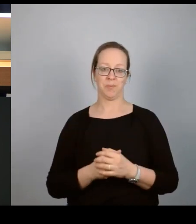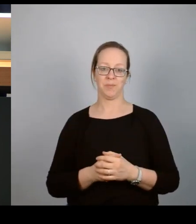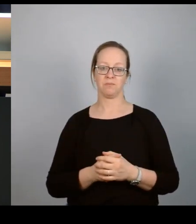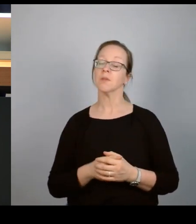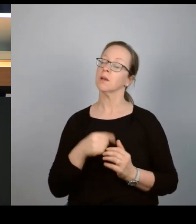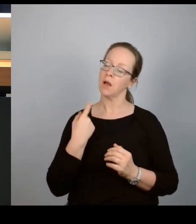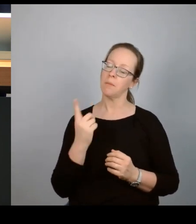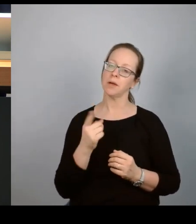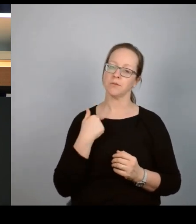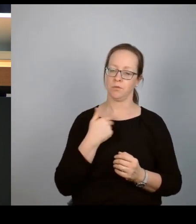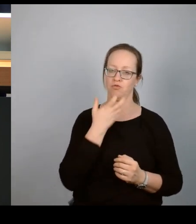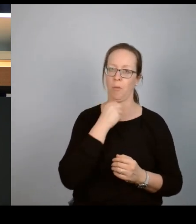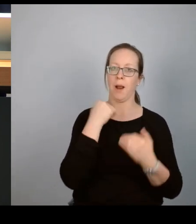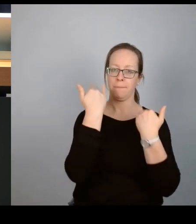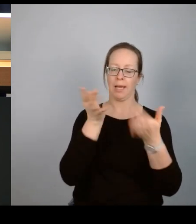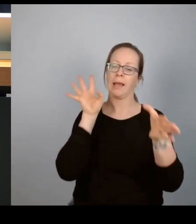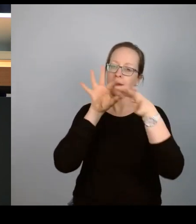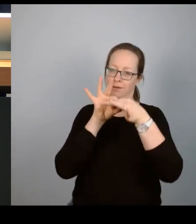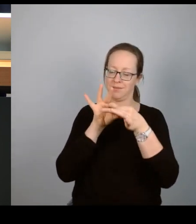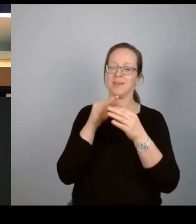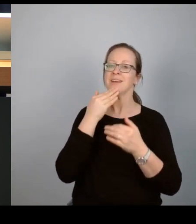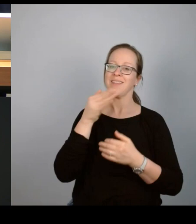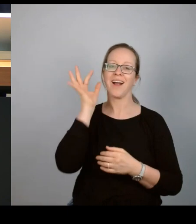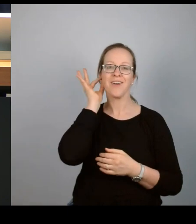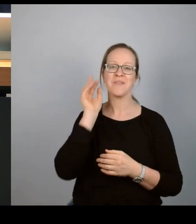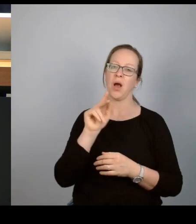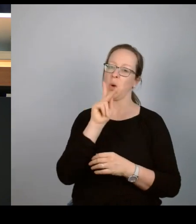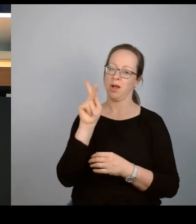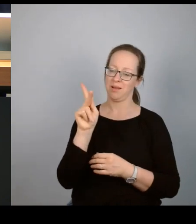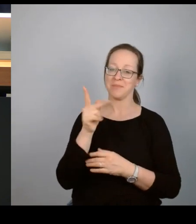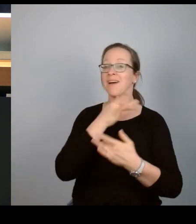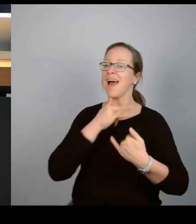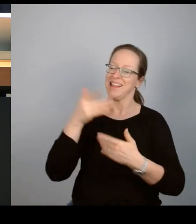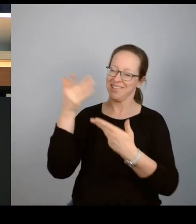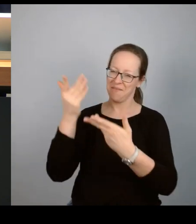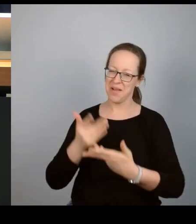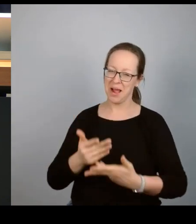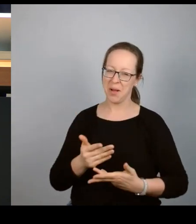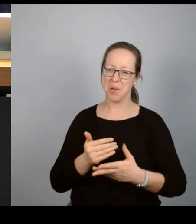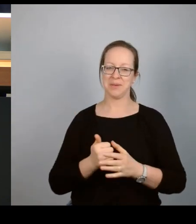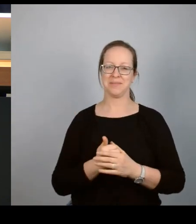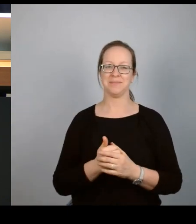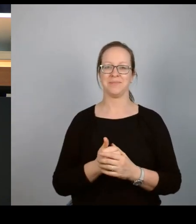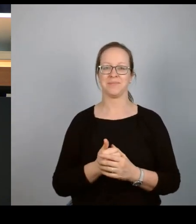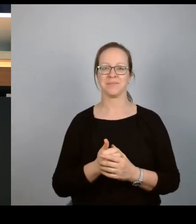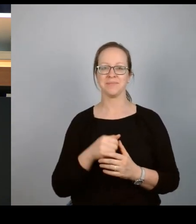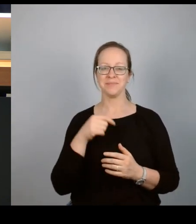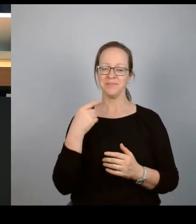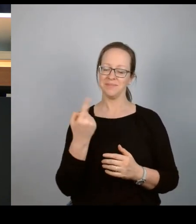Der Bericht ist ja selber noch von Maya Schmolzeg, der ich auch danken möchte, genauso wie beim gesamten Haus, die das im